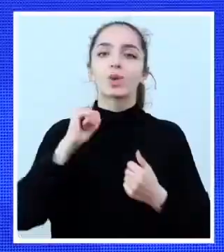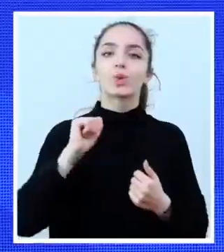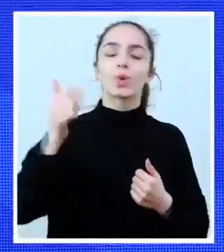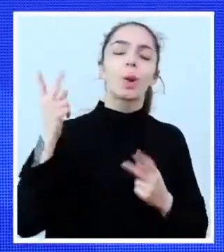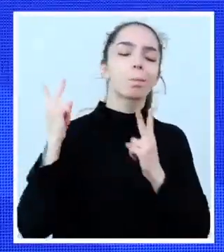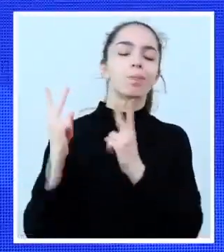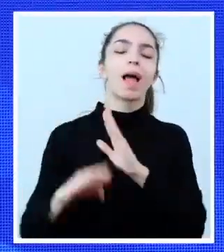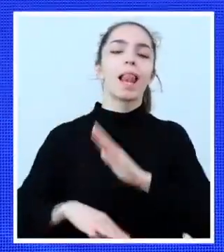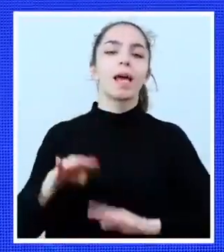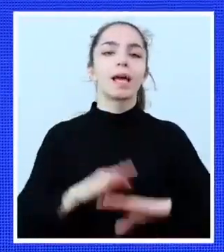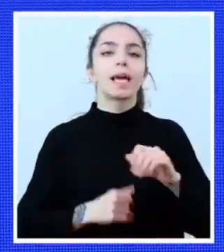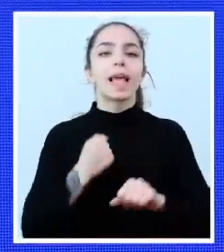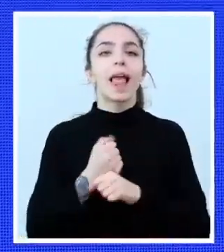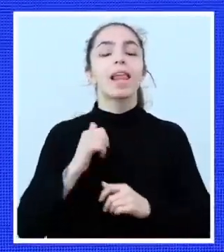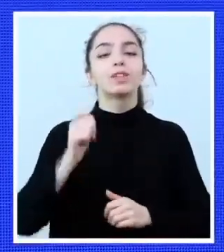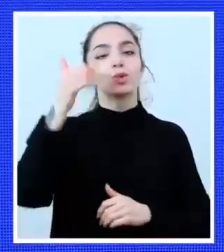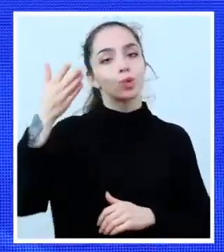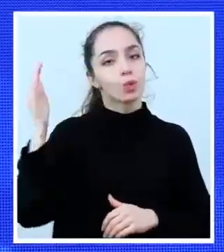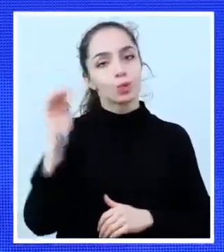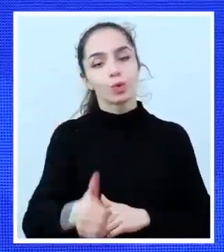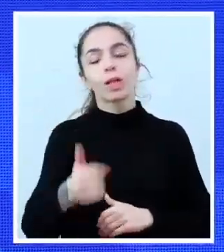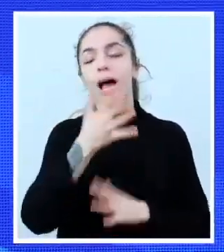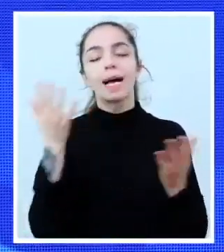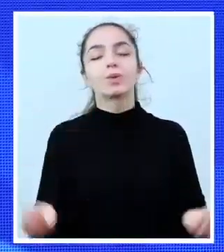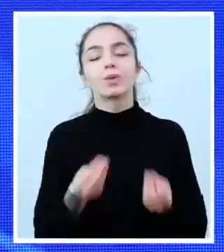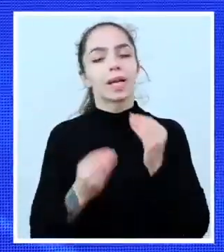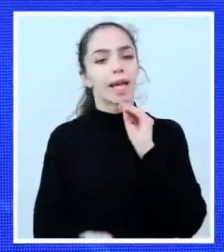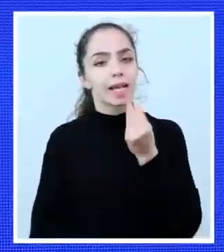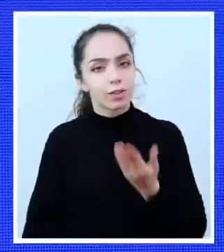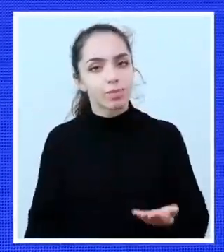çünkü geleceğimizi oluşturacak ve gelecekte daha güzel gençlik olacak...